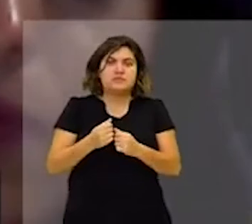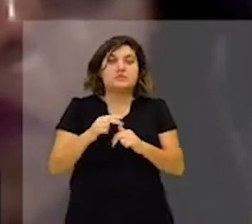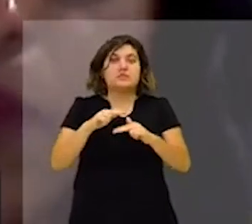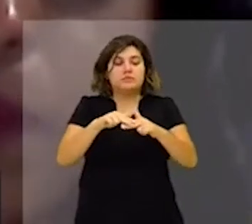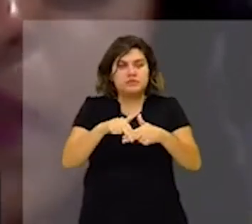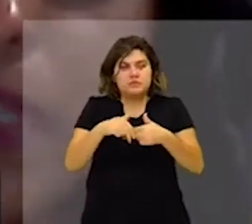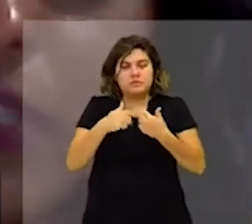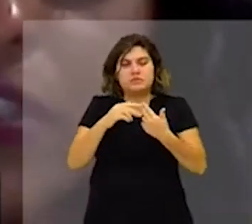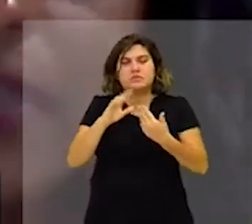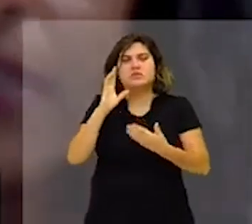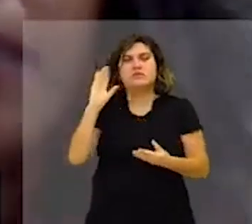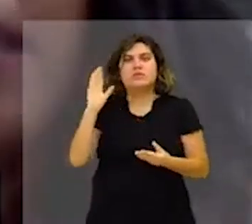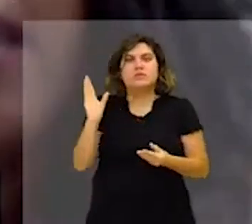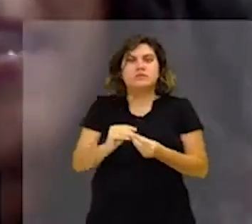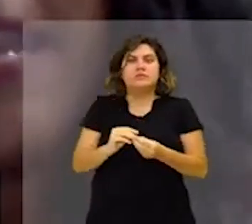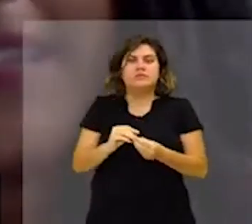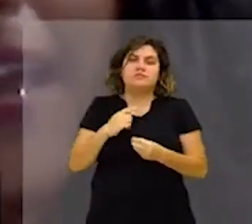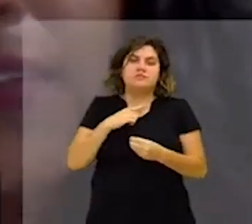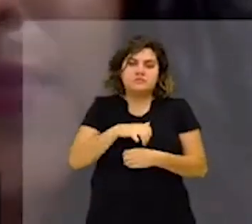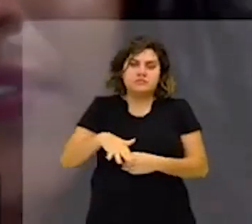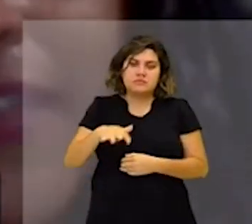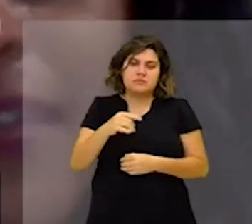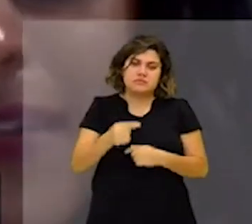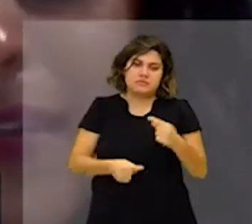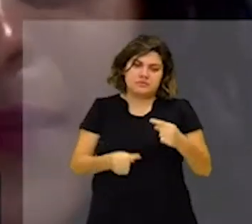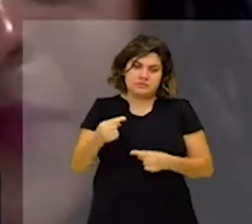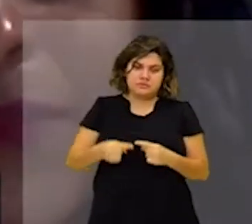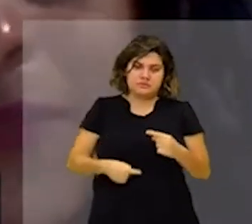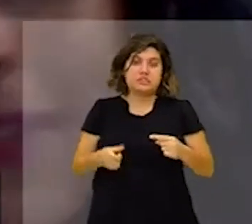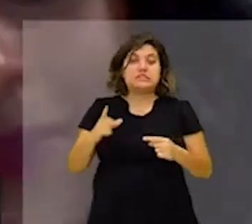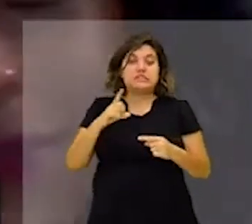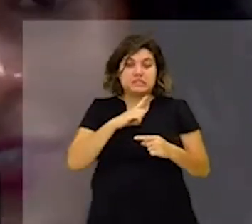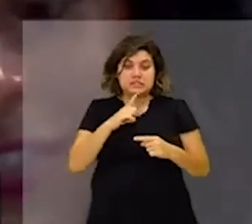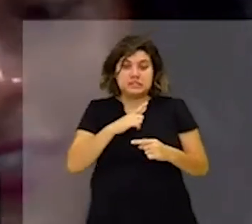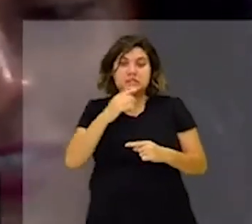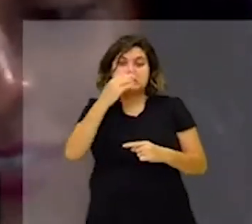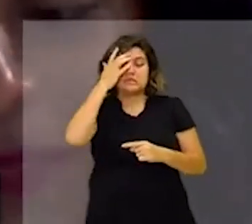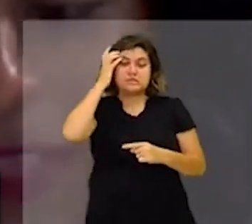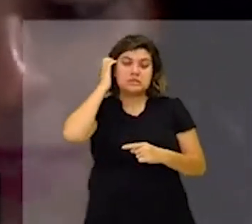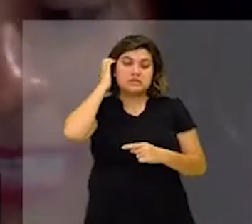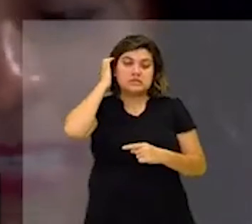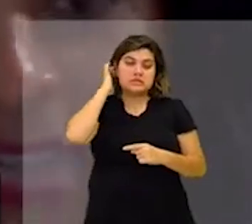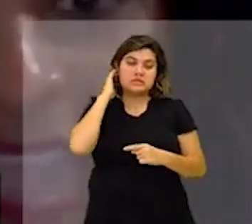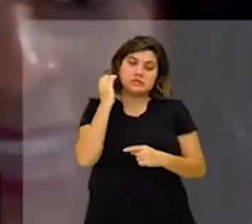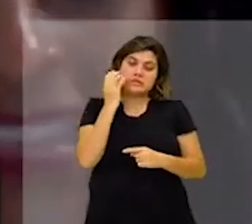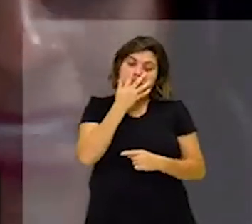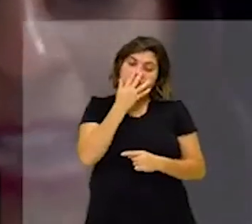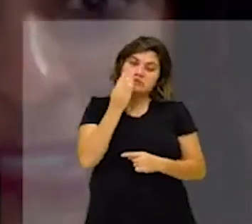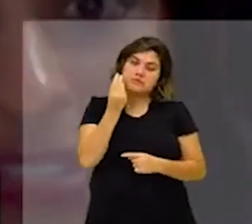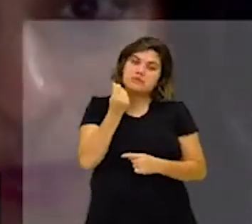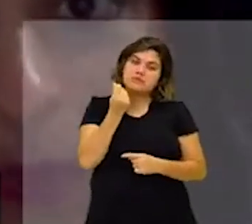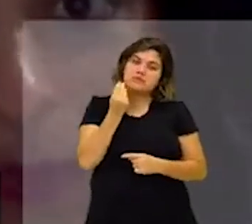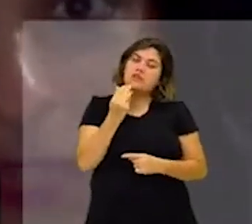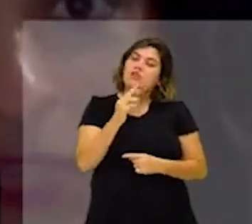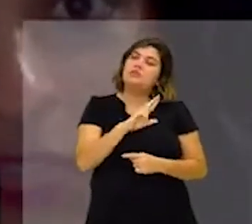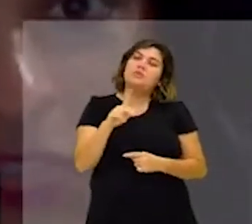considerada como uma política e strass uma certa Como não fazer a realidade propriamente